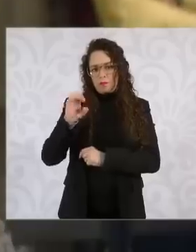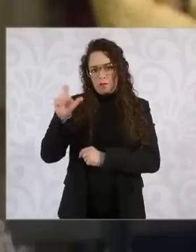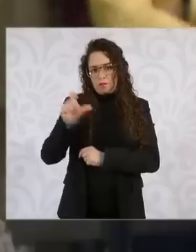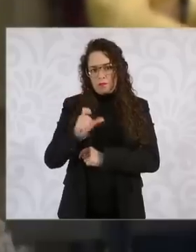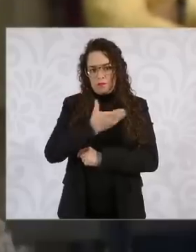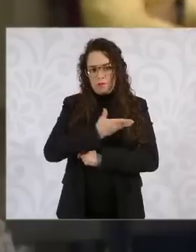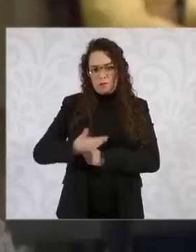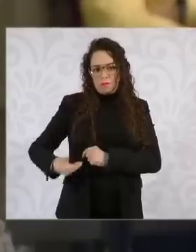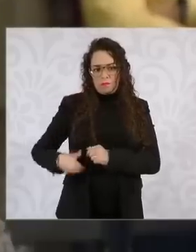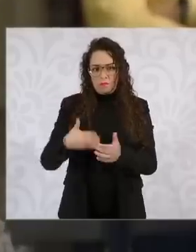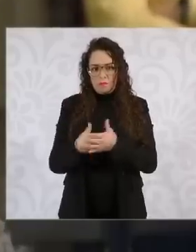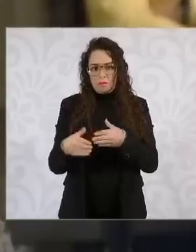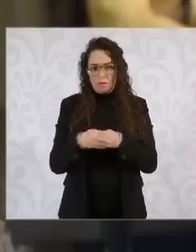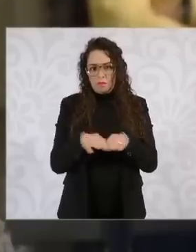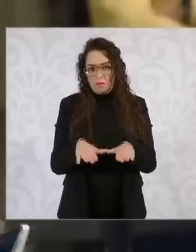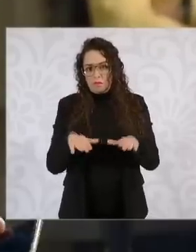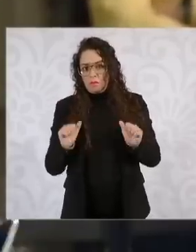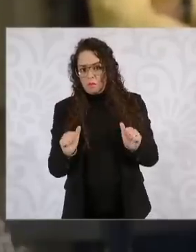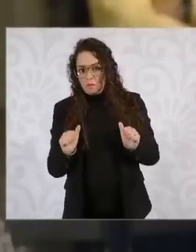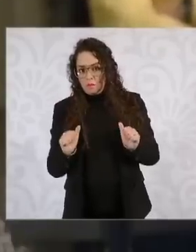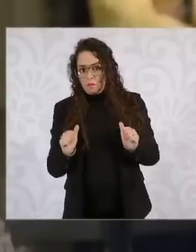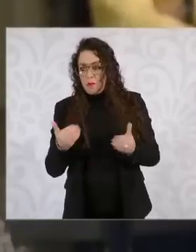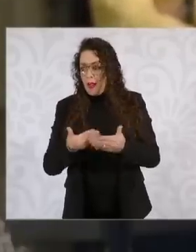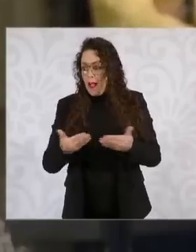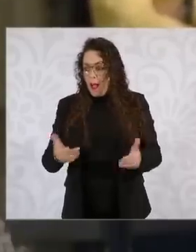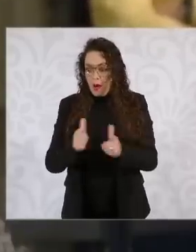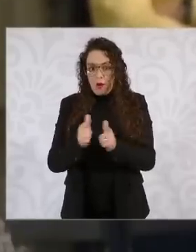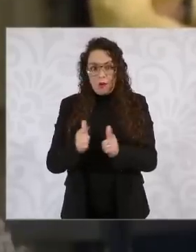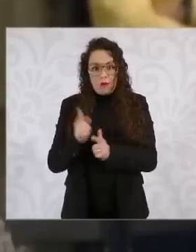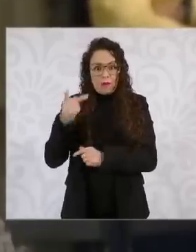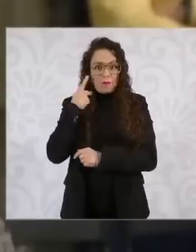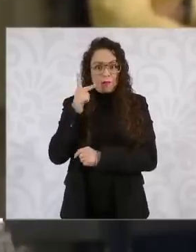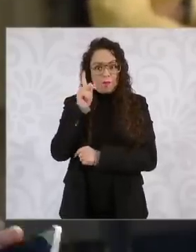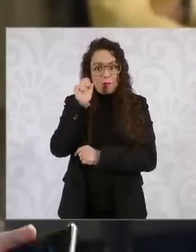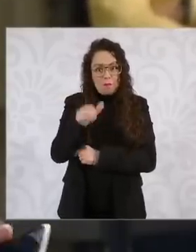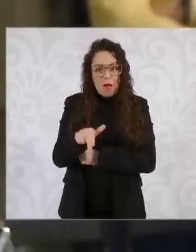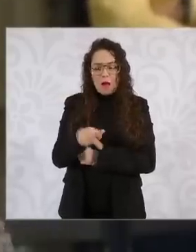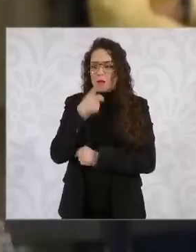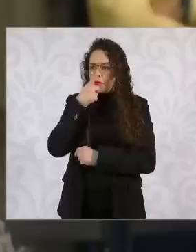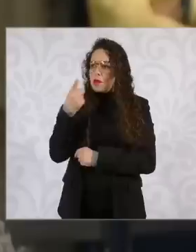los del pan diendo cuentas entonces este aquí Ya ya parece que están tratando de